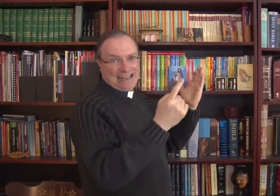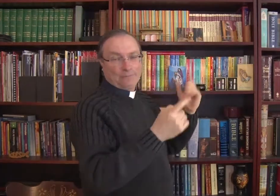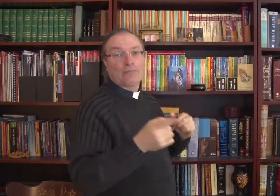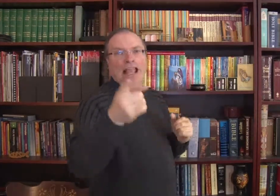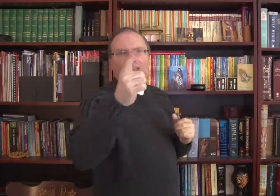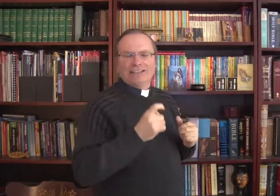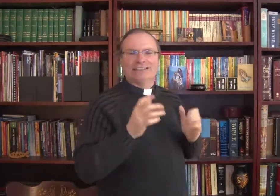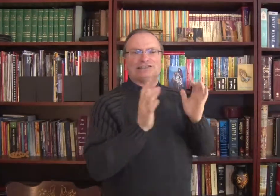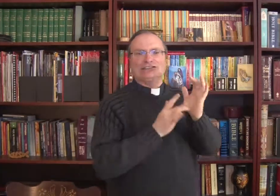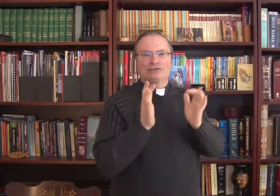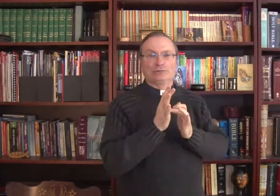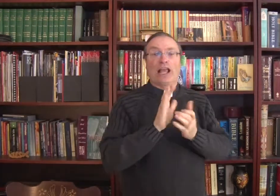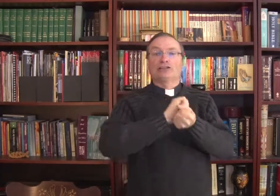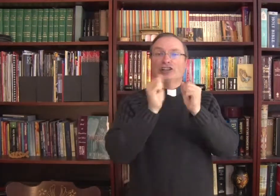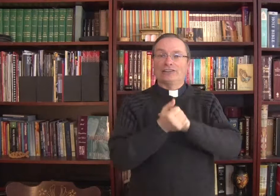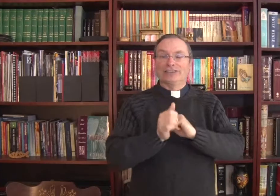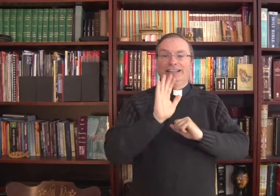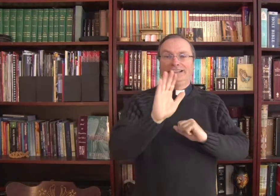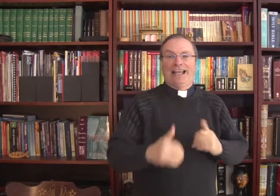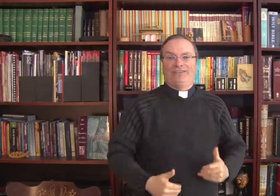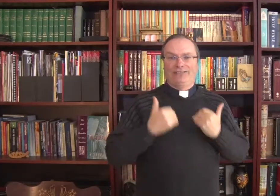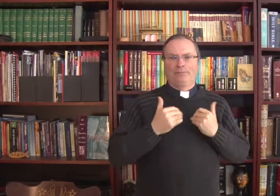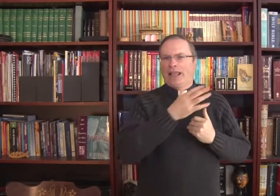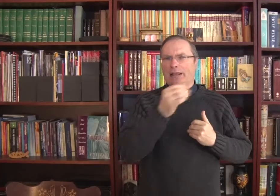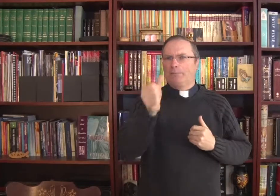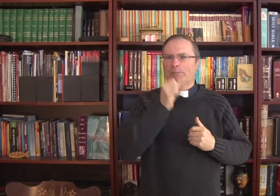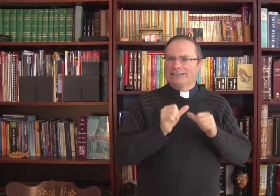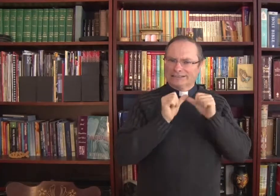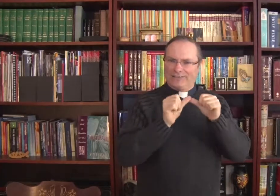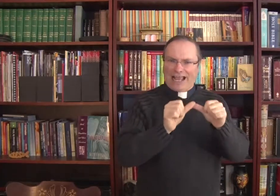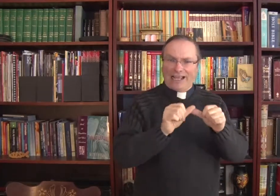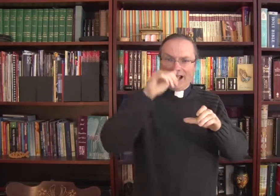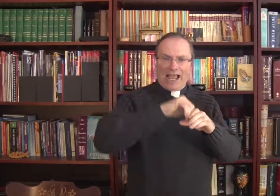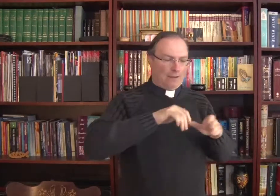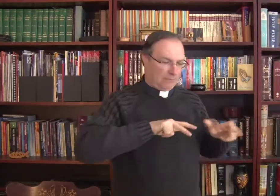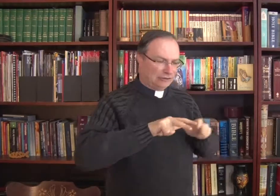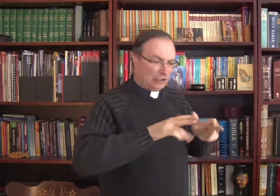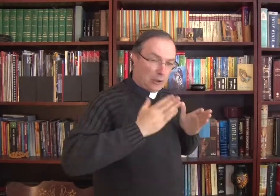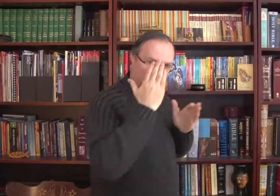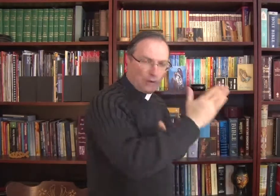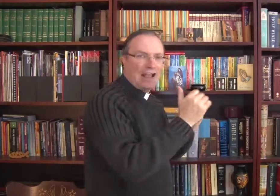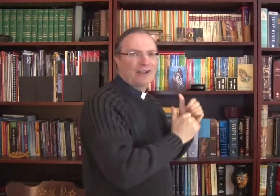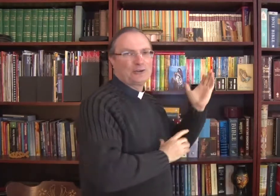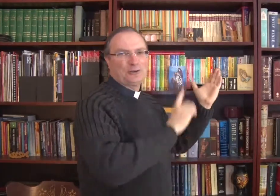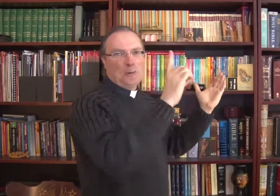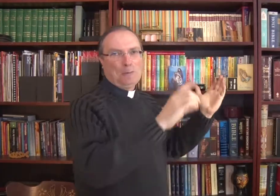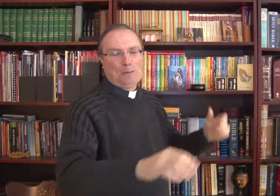Invite Jésus à changer ta vie et persévère en marchant droit avec Dieu.